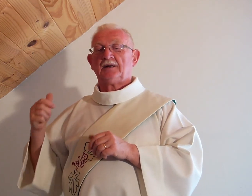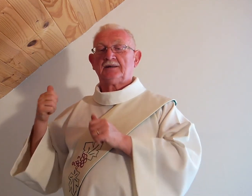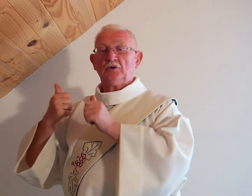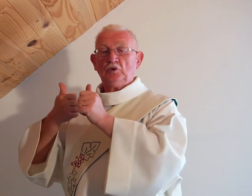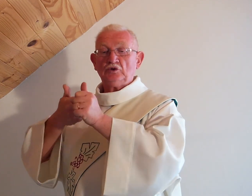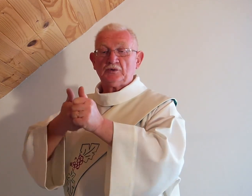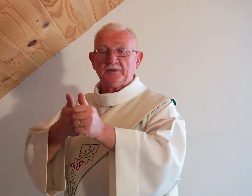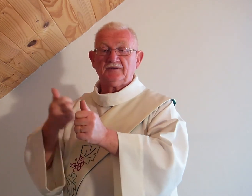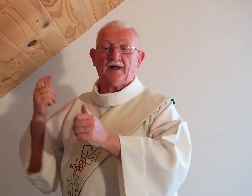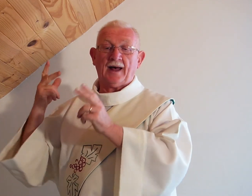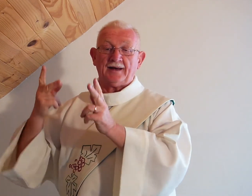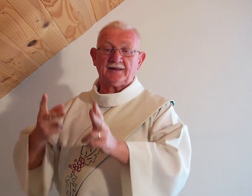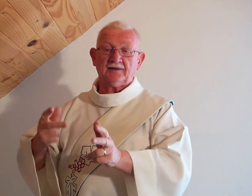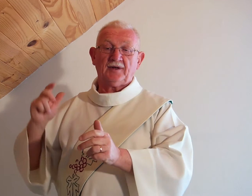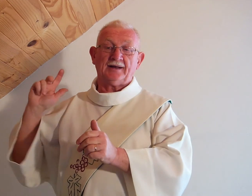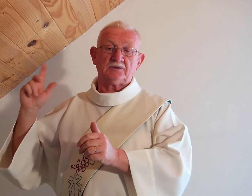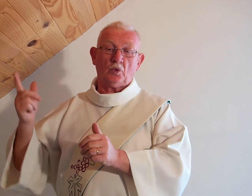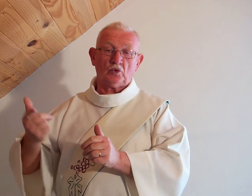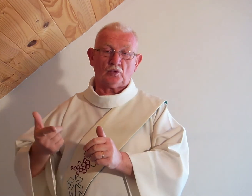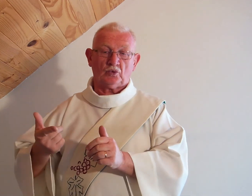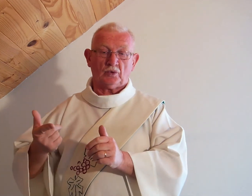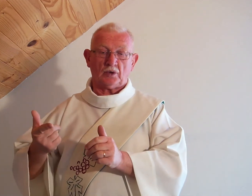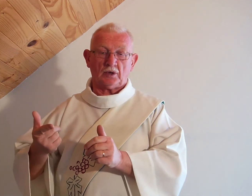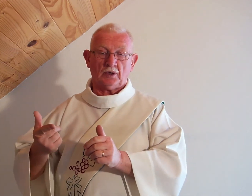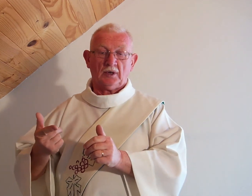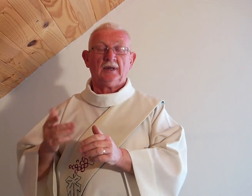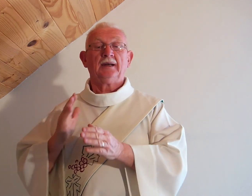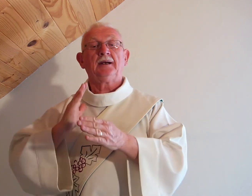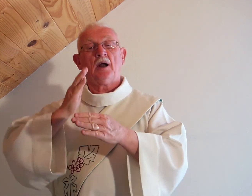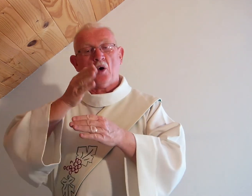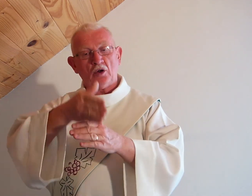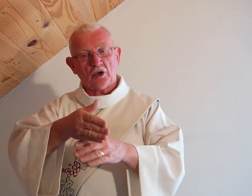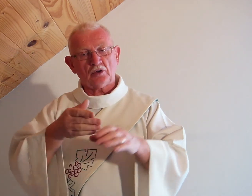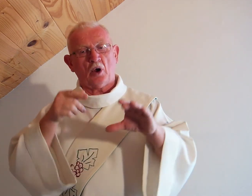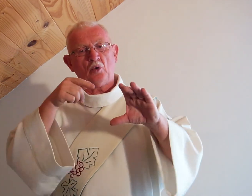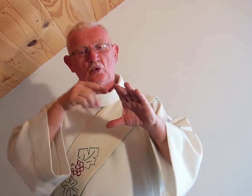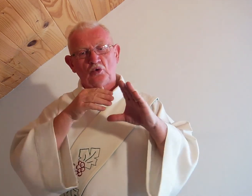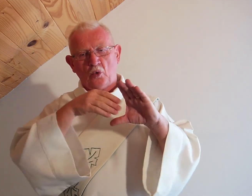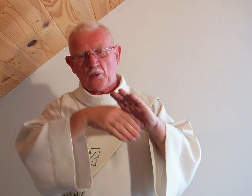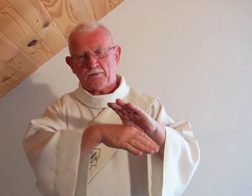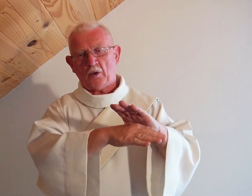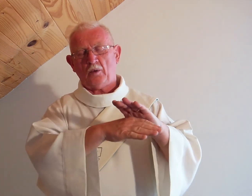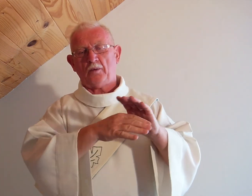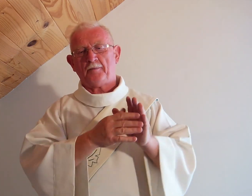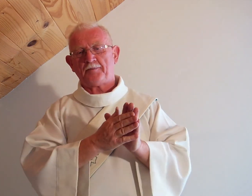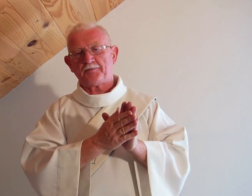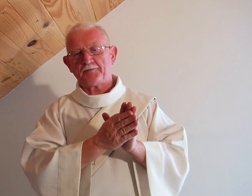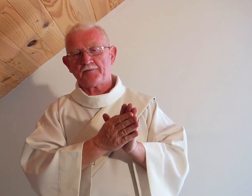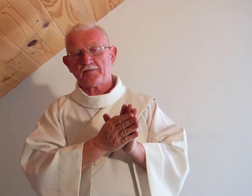qui le suivait, arrive à son tour. Il entre dans le tombeau ;